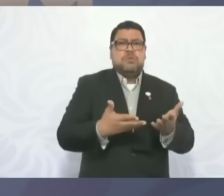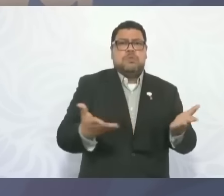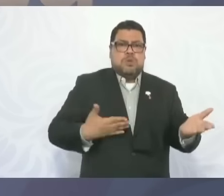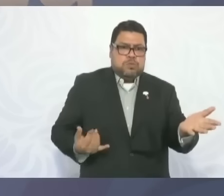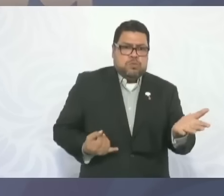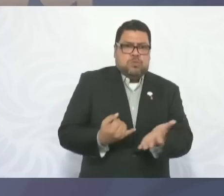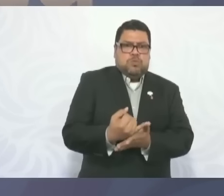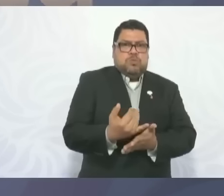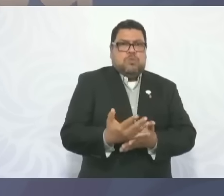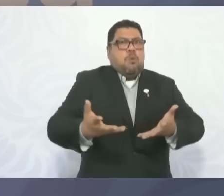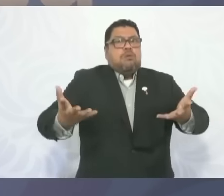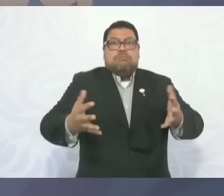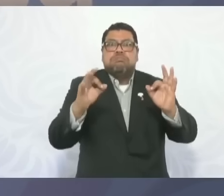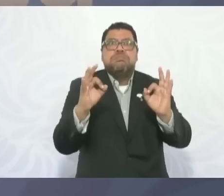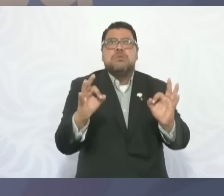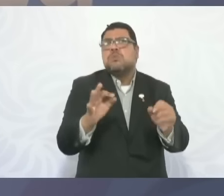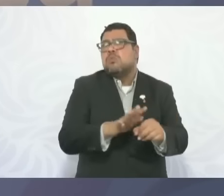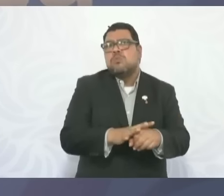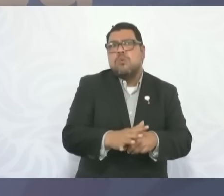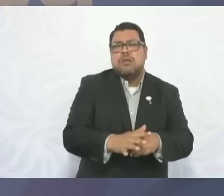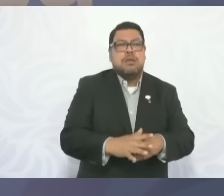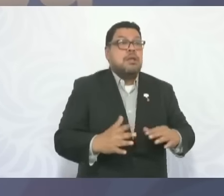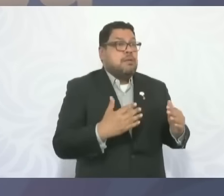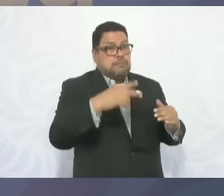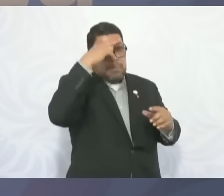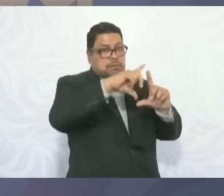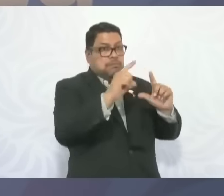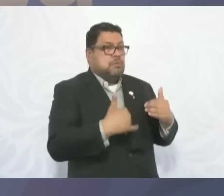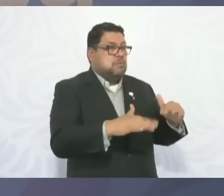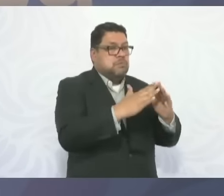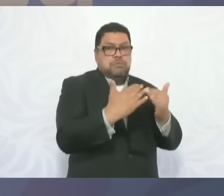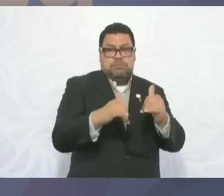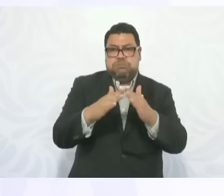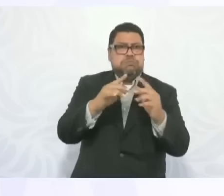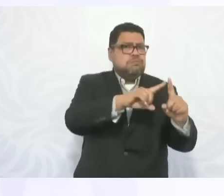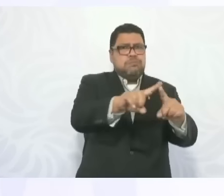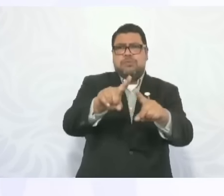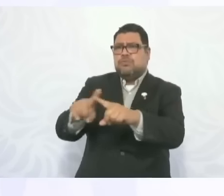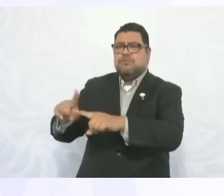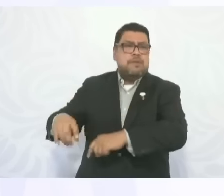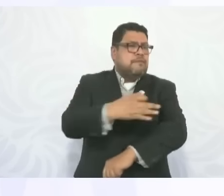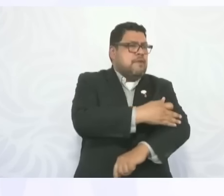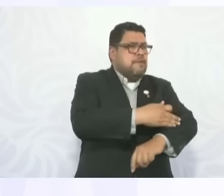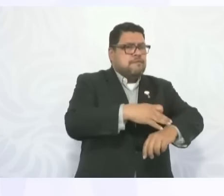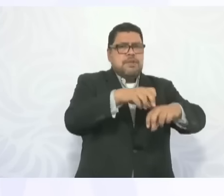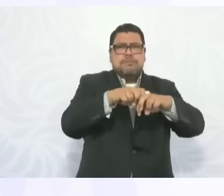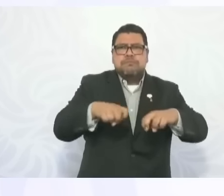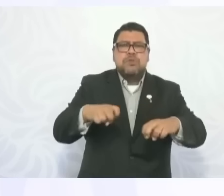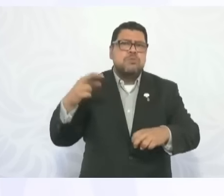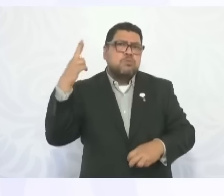historia. En miles de hogares del país, las familias se reunieron alrededor de la radio